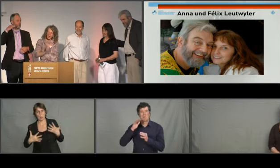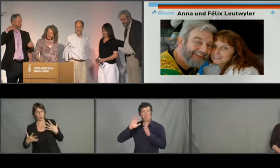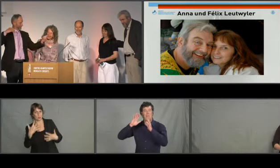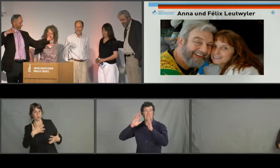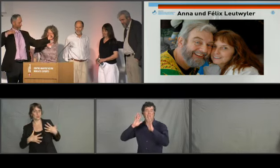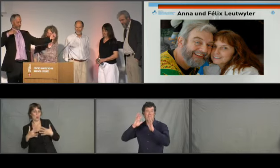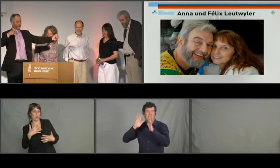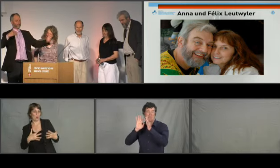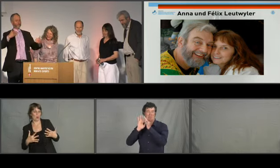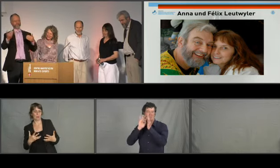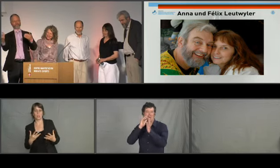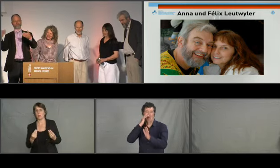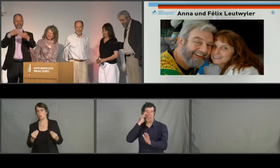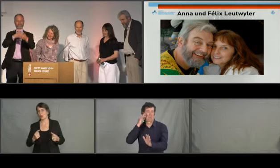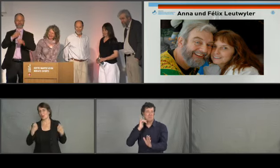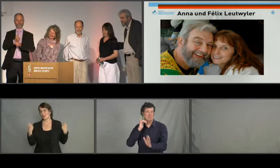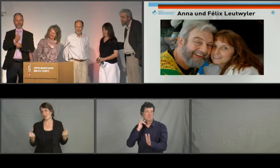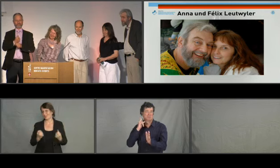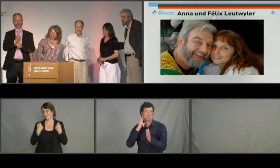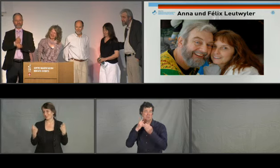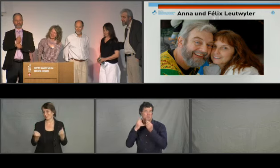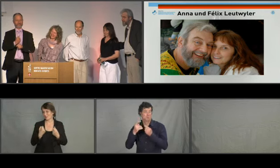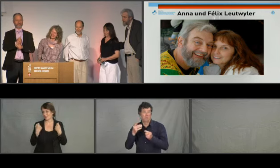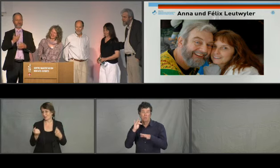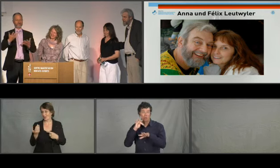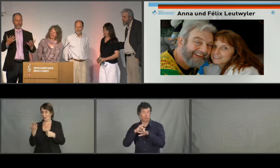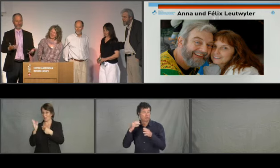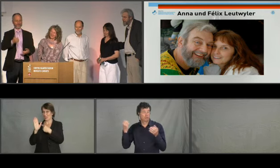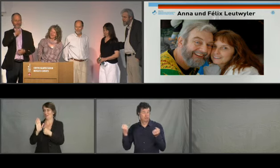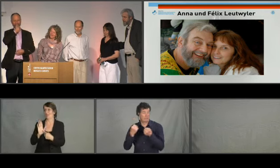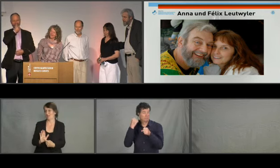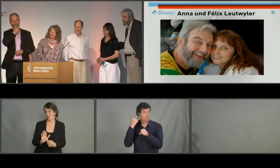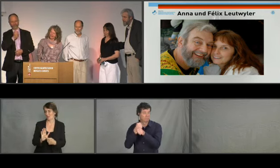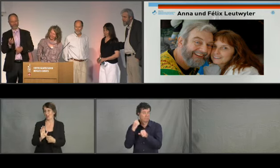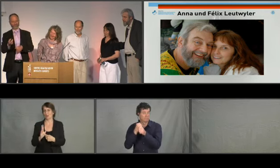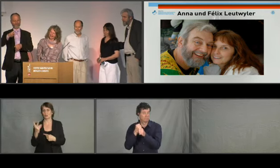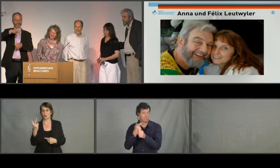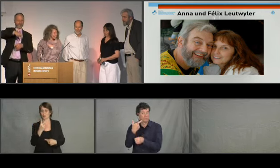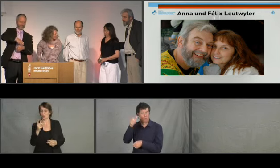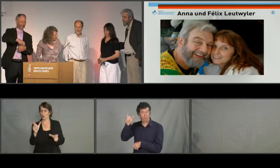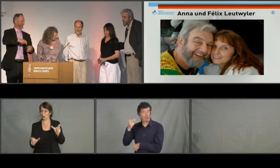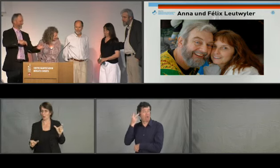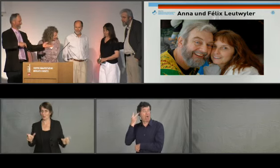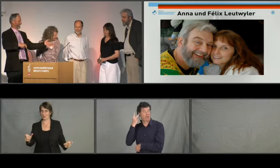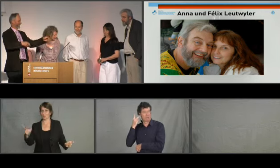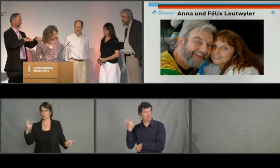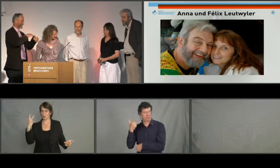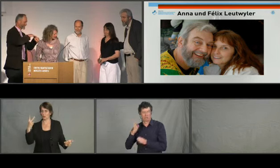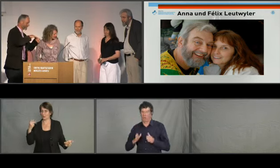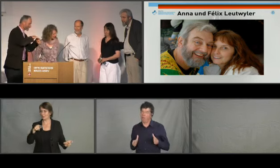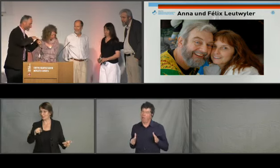Es sind zwei hörende Personen, die sich stark gemacht haben für gehörlose Menschen und obwohl es nicht deine Sache ist,